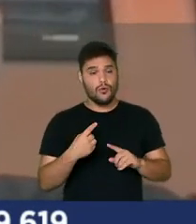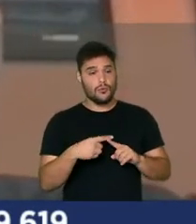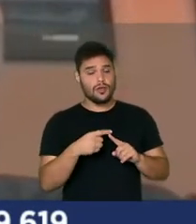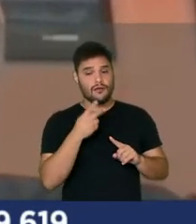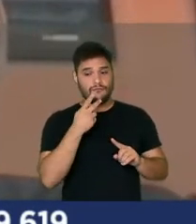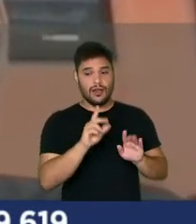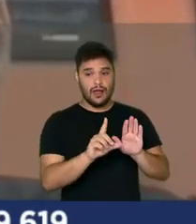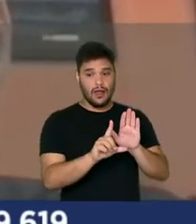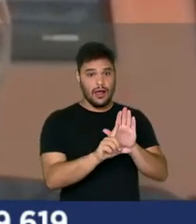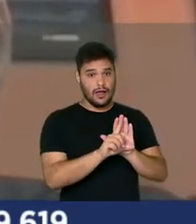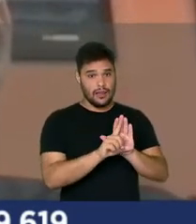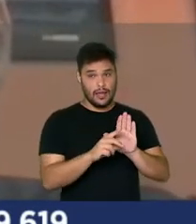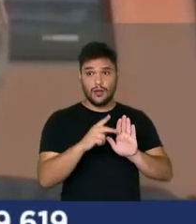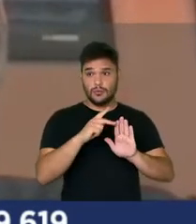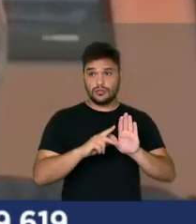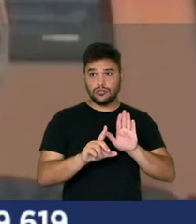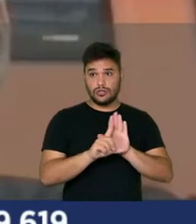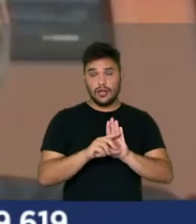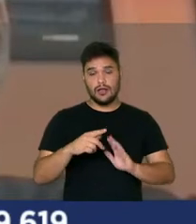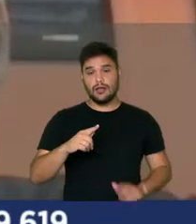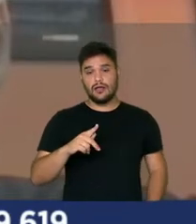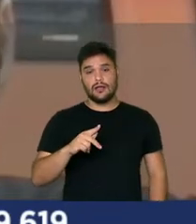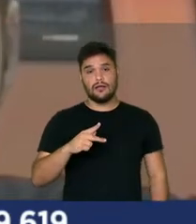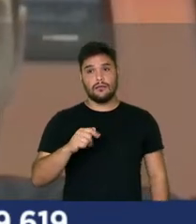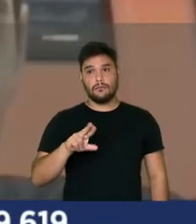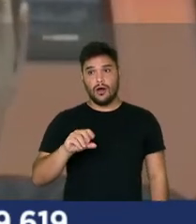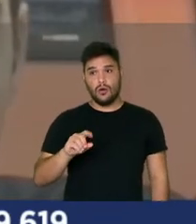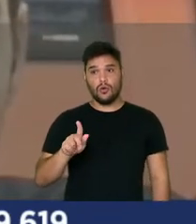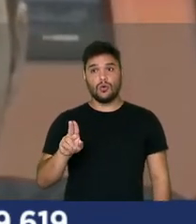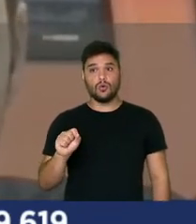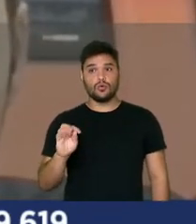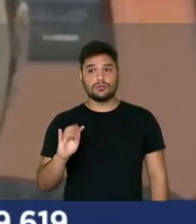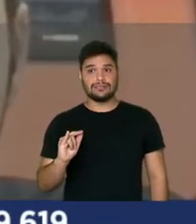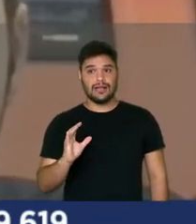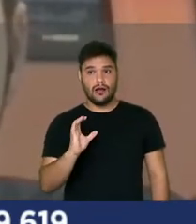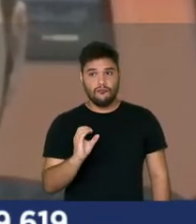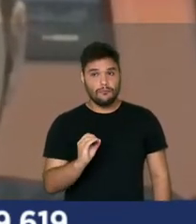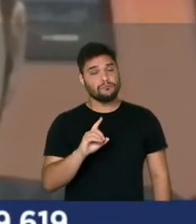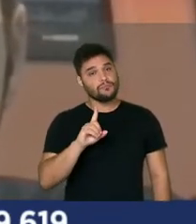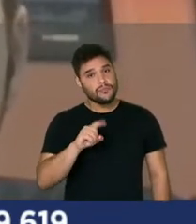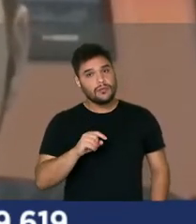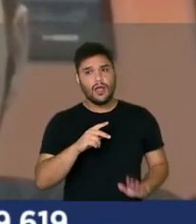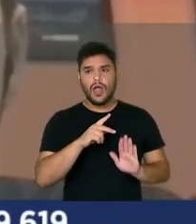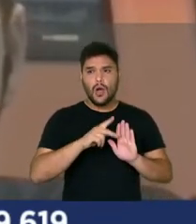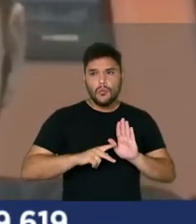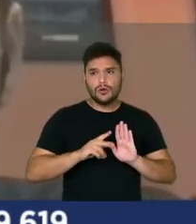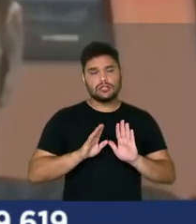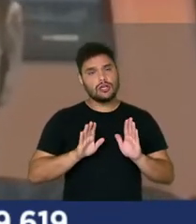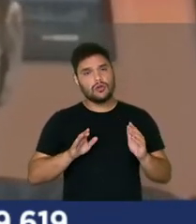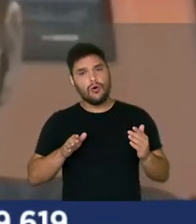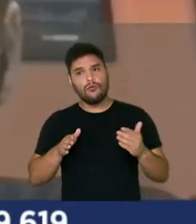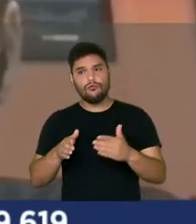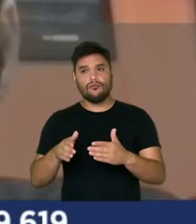INICIADA A VOTAÇÃO. -- [DEPUTADO]: ESSE DESTAQUE QUE O NOVO APRESENTOU, O PROJETO DE LEI